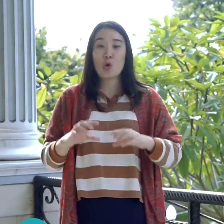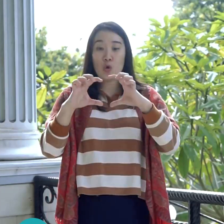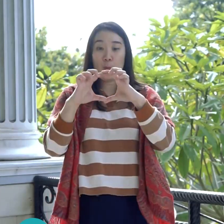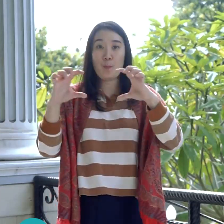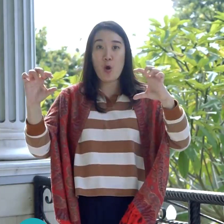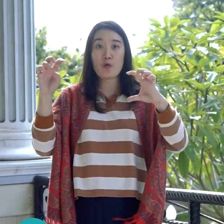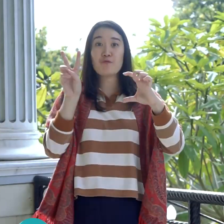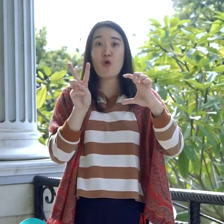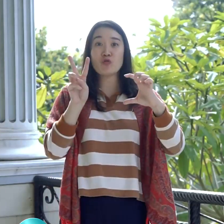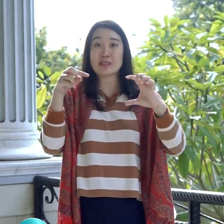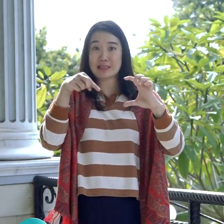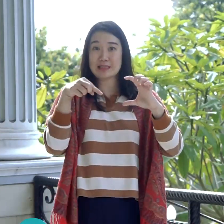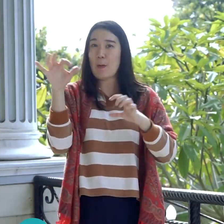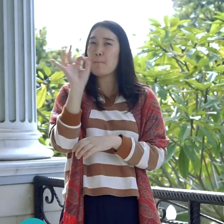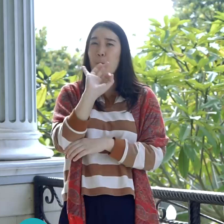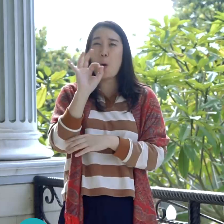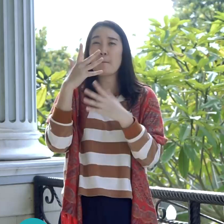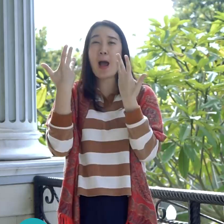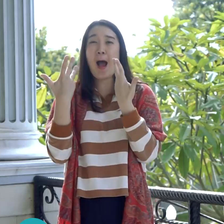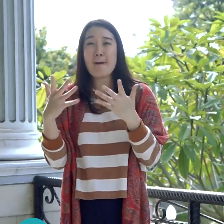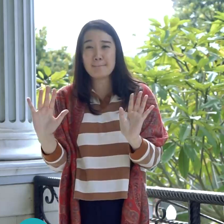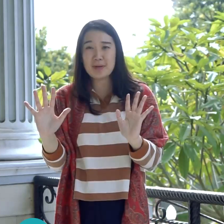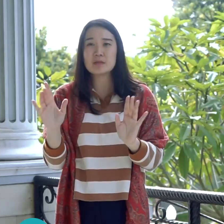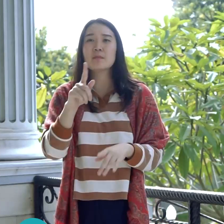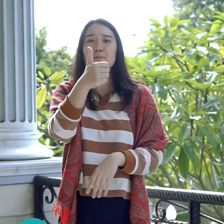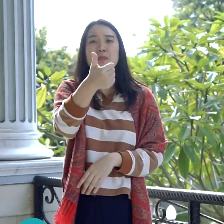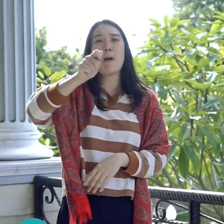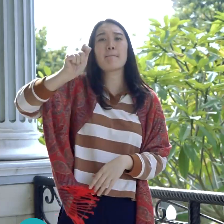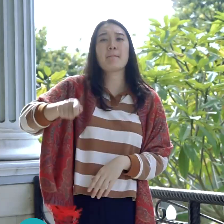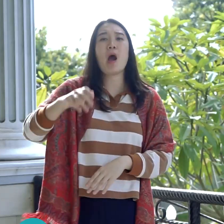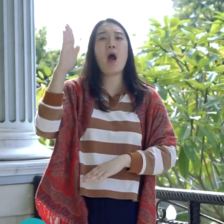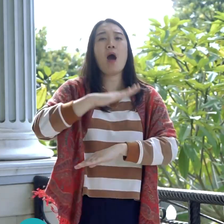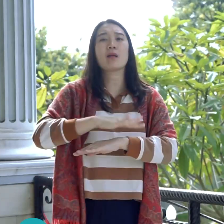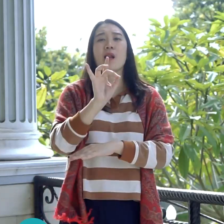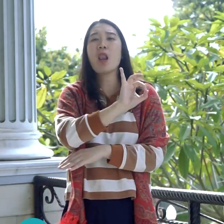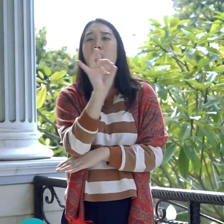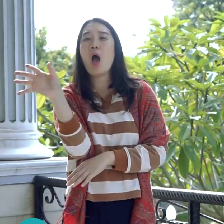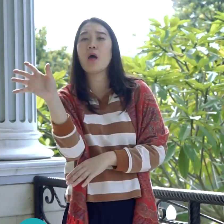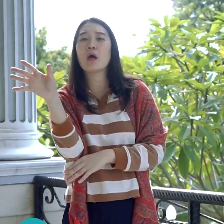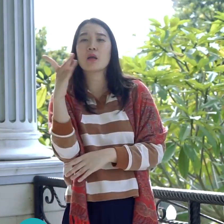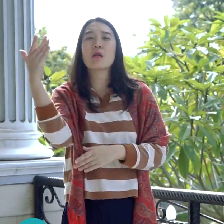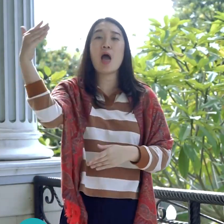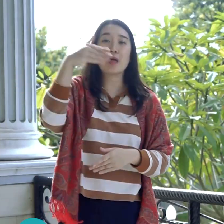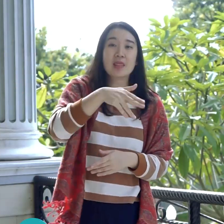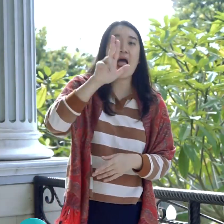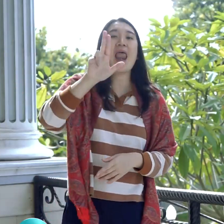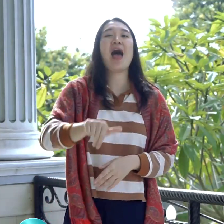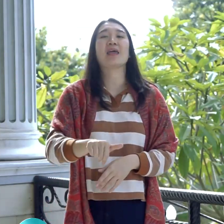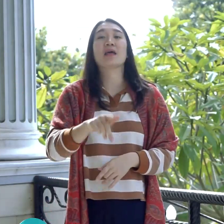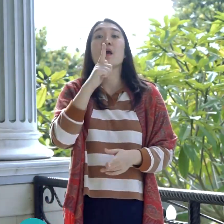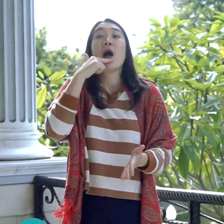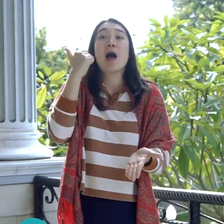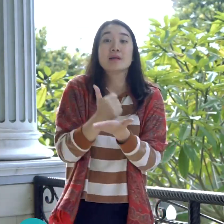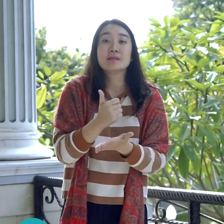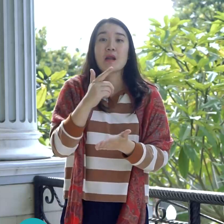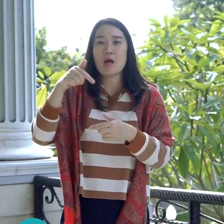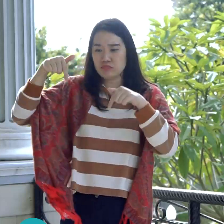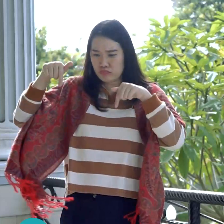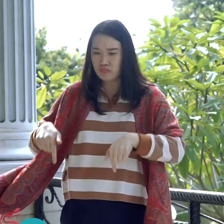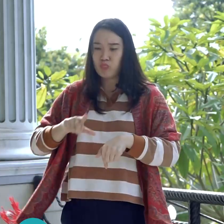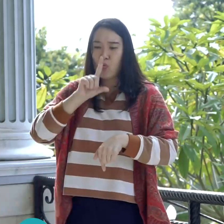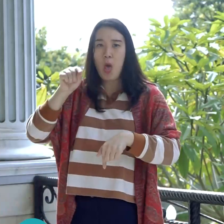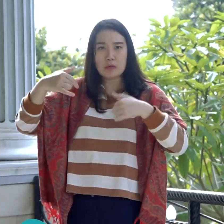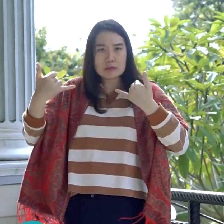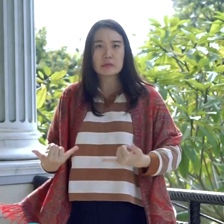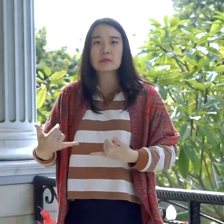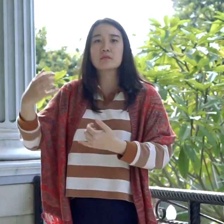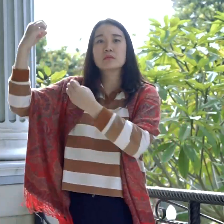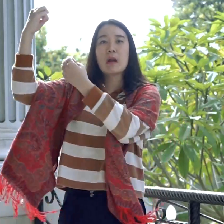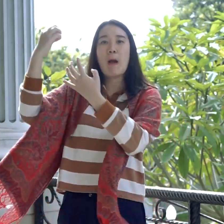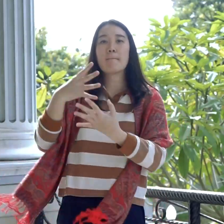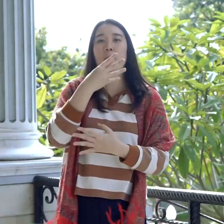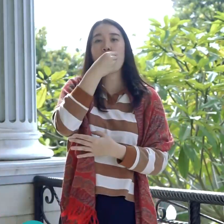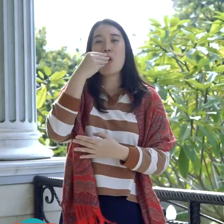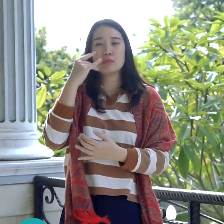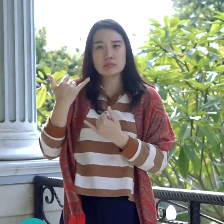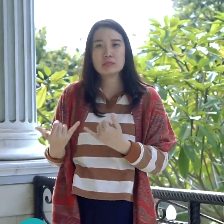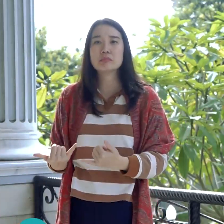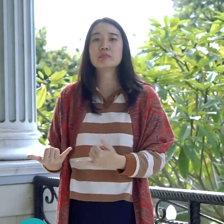Jika kupon voucher belum habis, bisa dipakai di lain hari selama masih acara Ramadan tersebut.